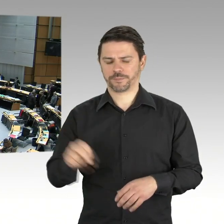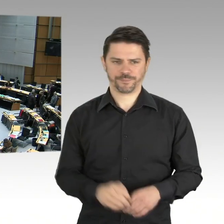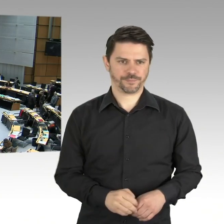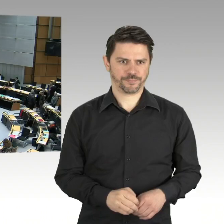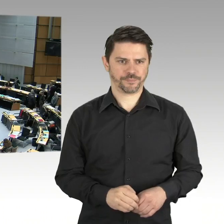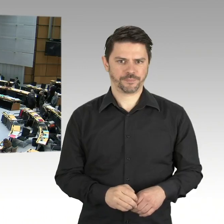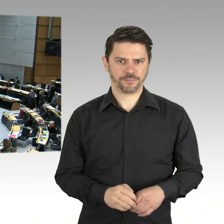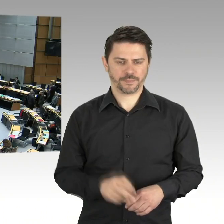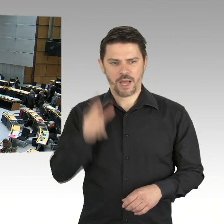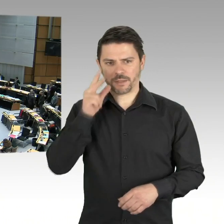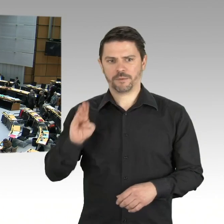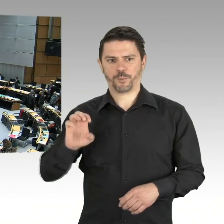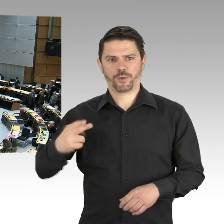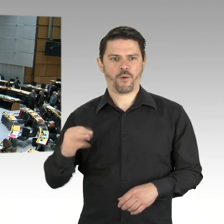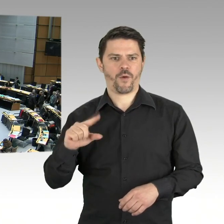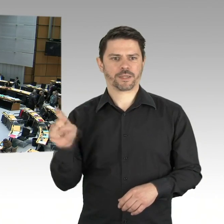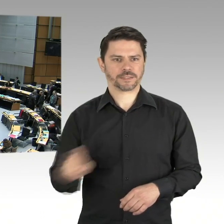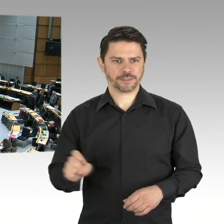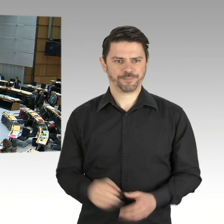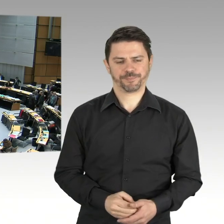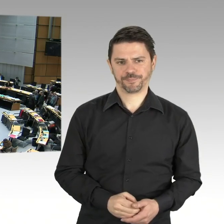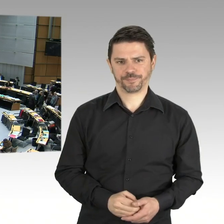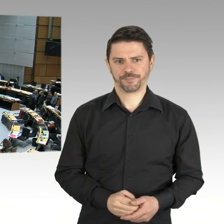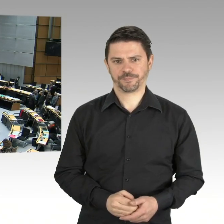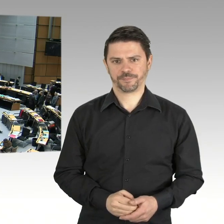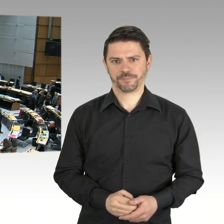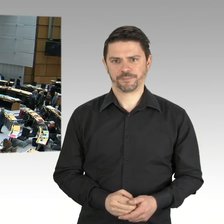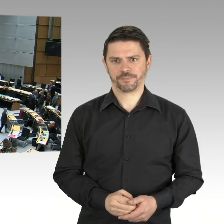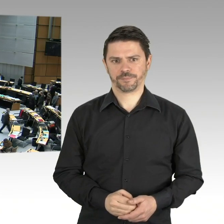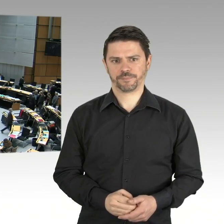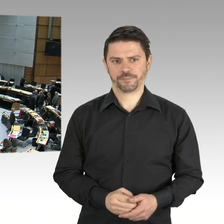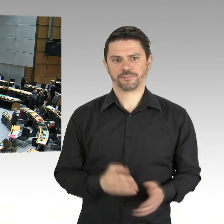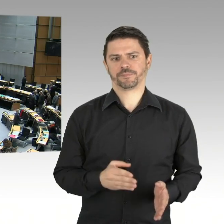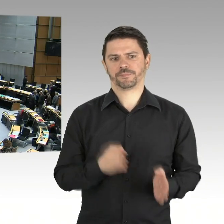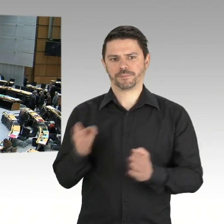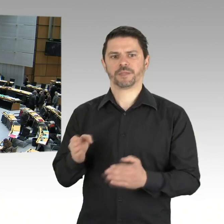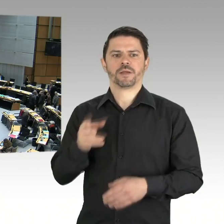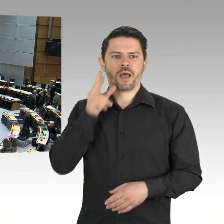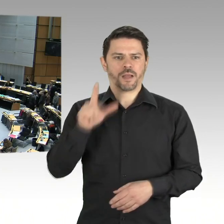Herr Gunnar Lindemann. Frau Nicole Ludwig. Herr Marcel Luthe.